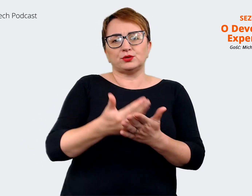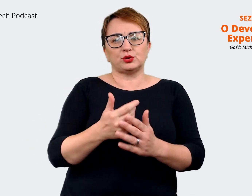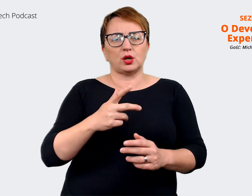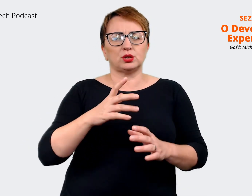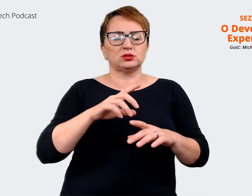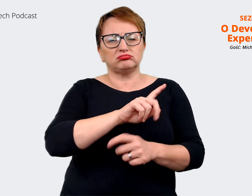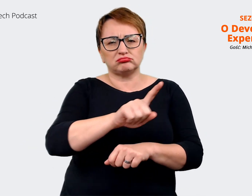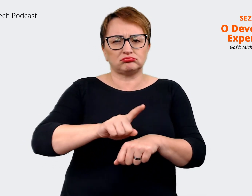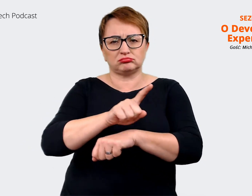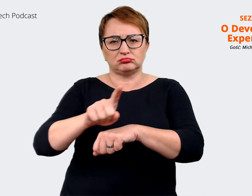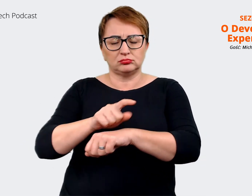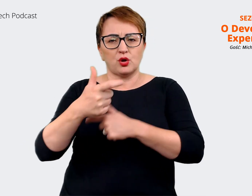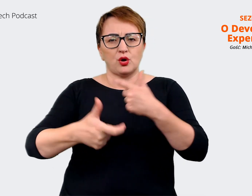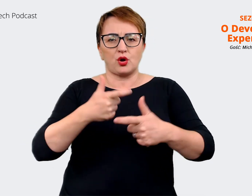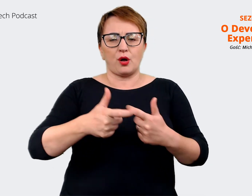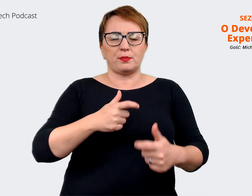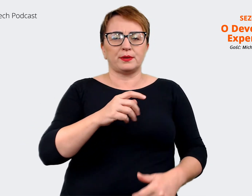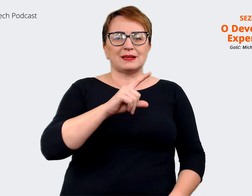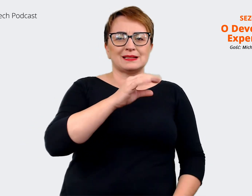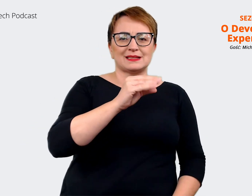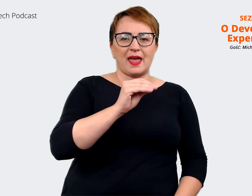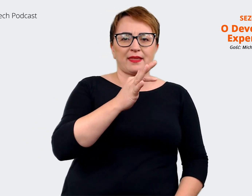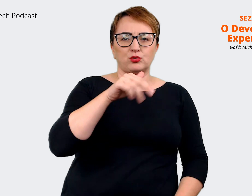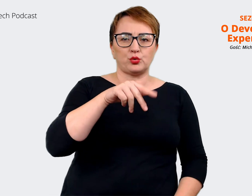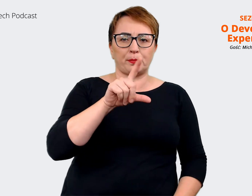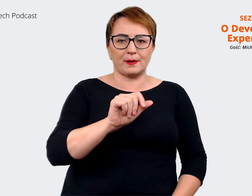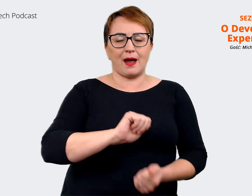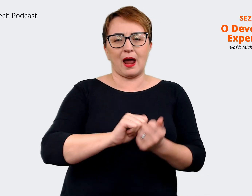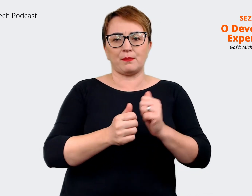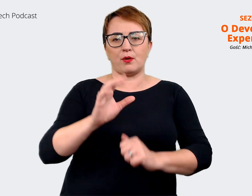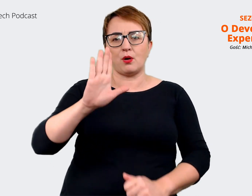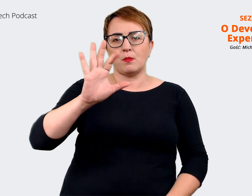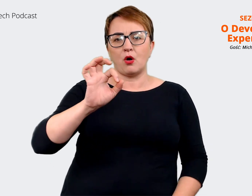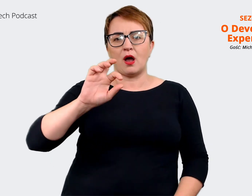czasu setup'ując sobie środowisko, onboardując się, jeżeli jest na przykład nowym pracownikiem,